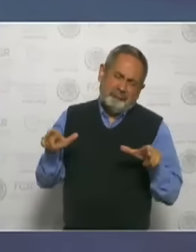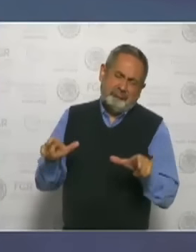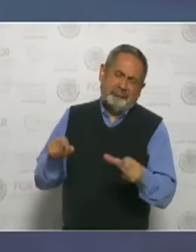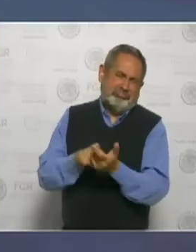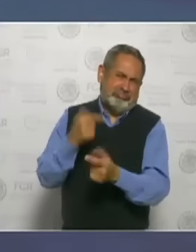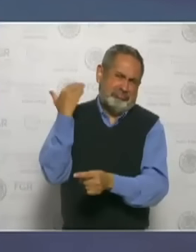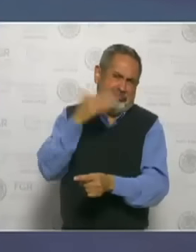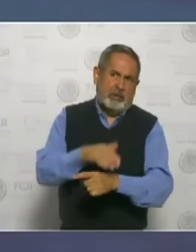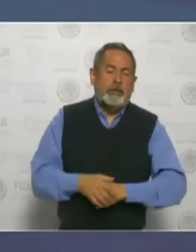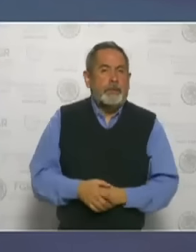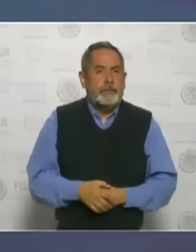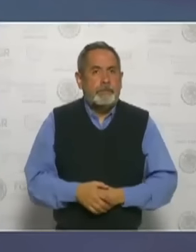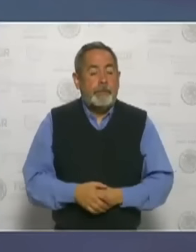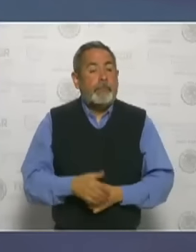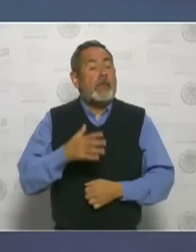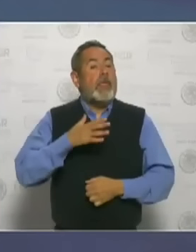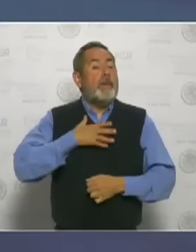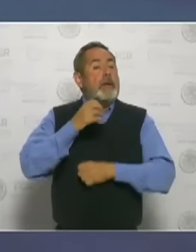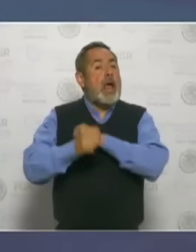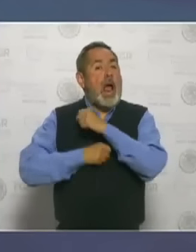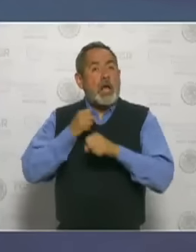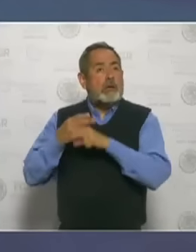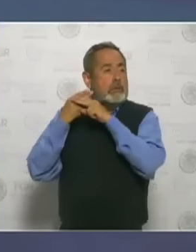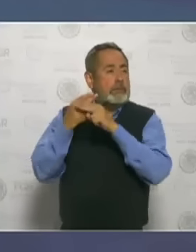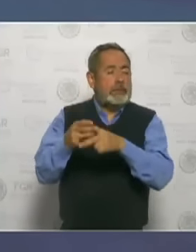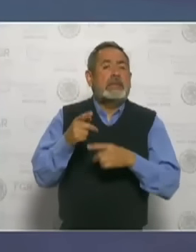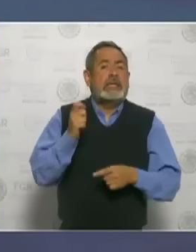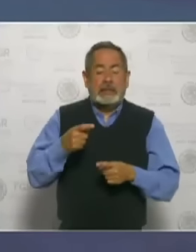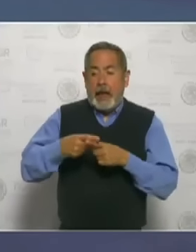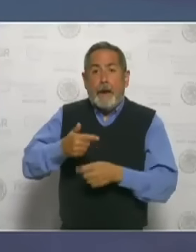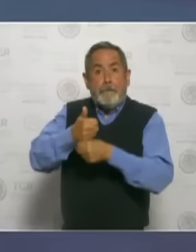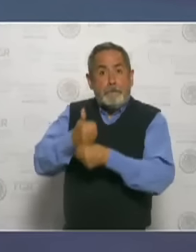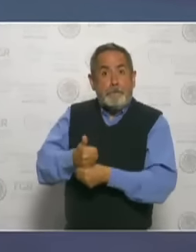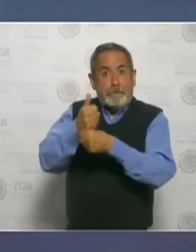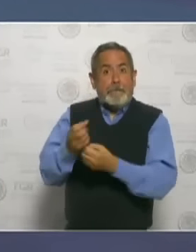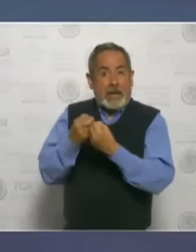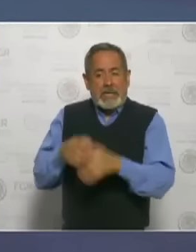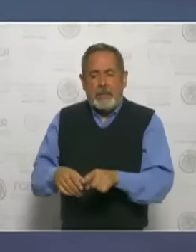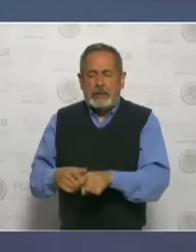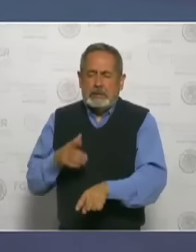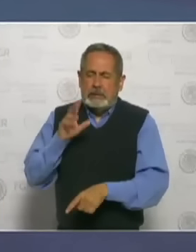Durante toda mi trayectoria, las víctimas han sido una preocupación sustancial de mi queacer